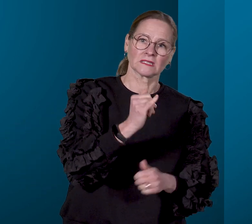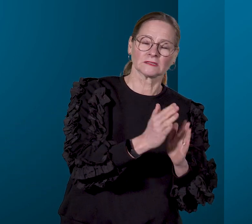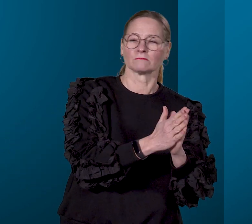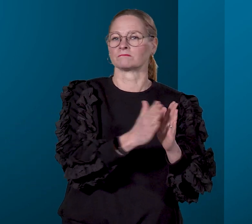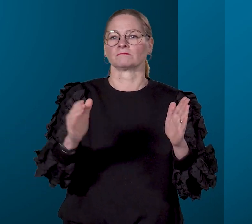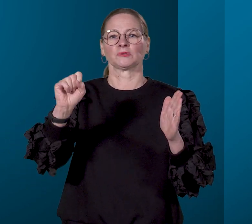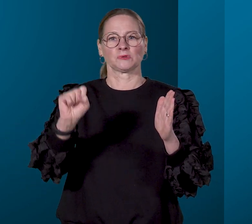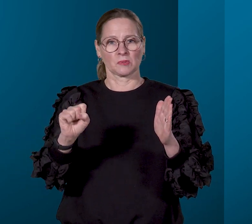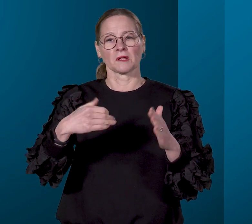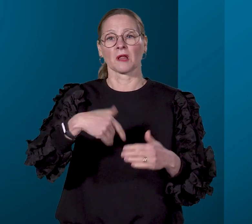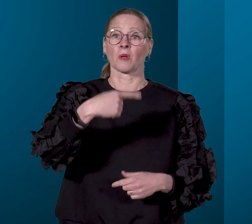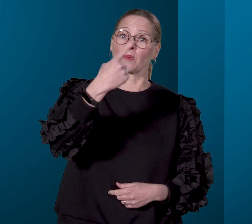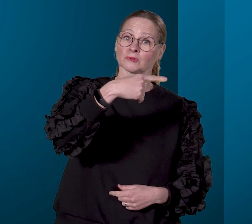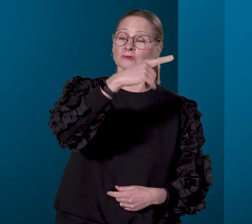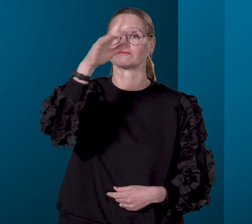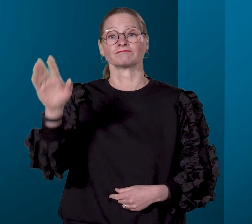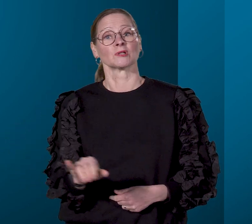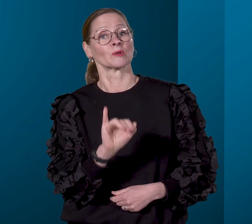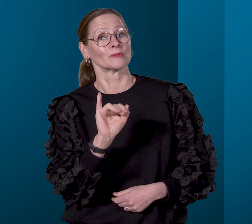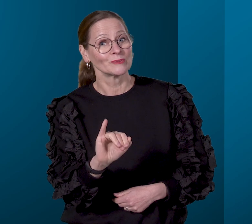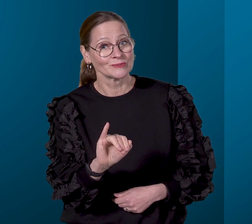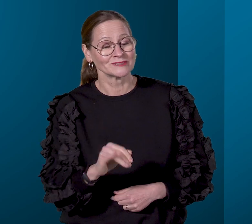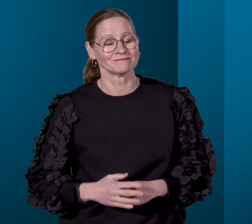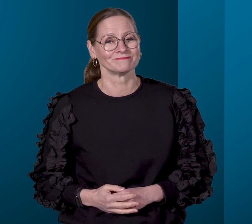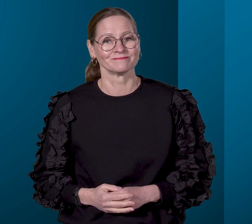tiistaista sunnuntaihin kello 11–18.